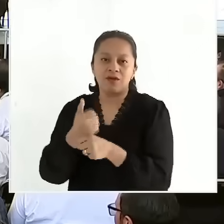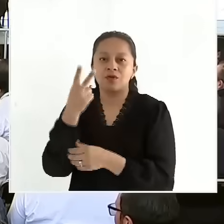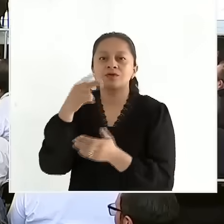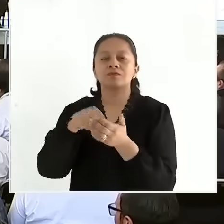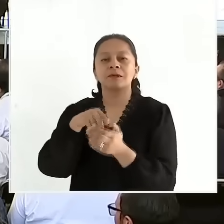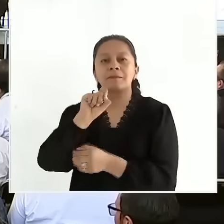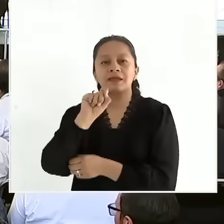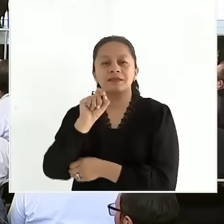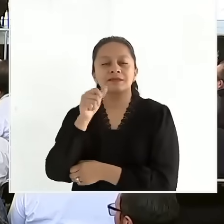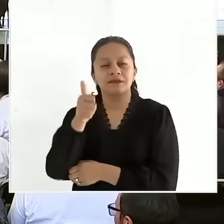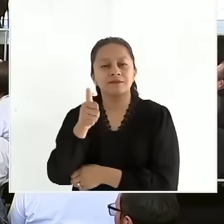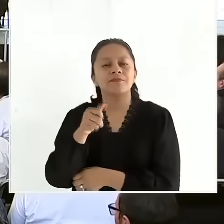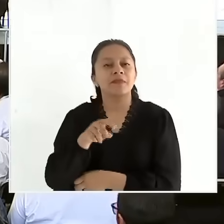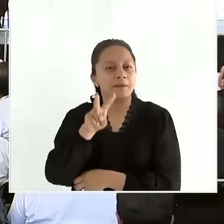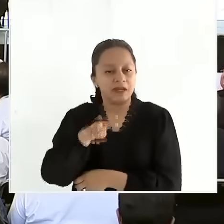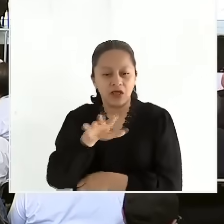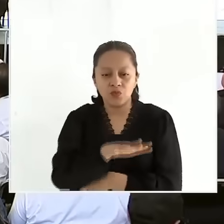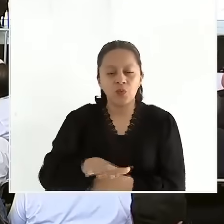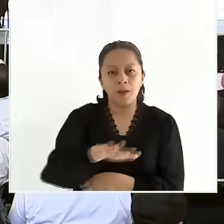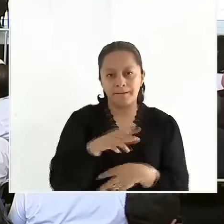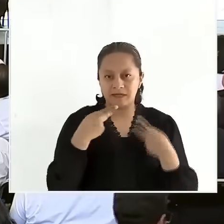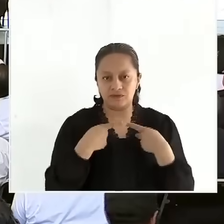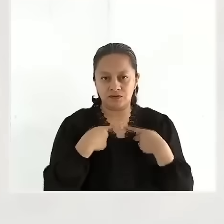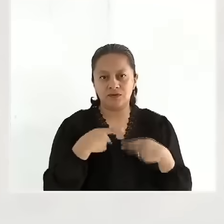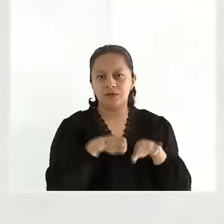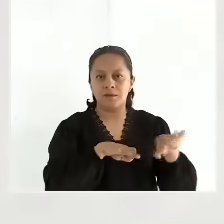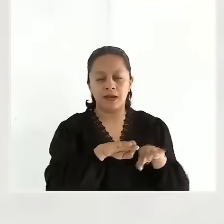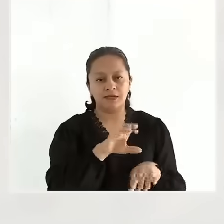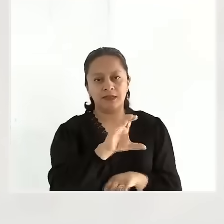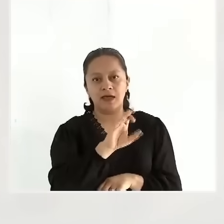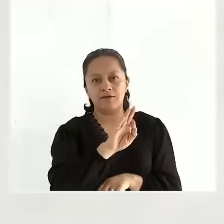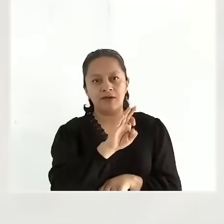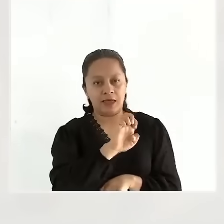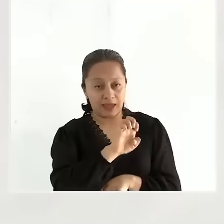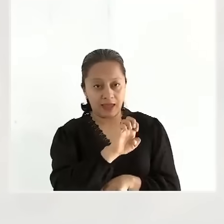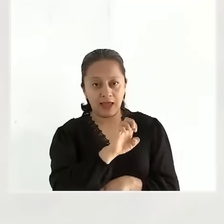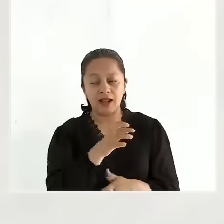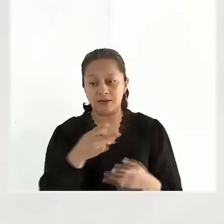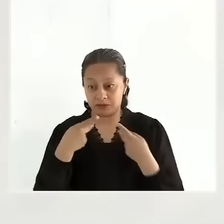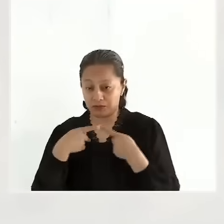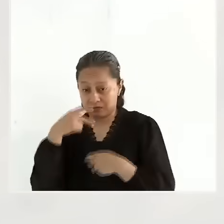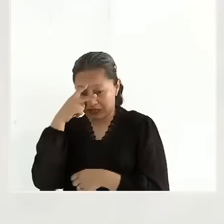a todos y cada uno de las y los trabajadores de CFE. Los mexicanos no tenemos cómo pagarles por el